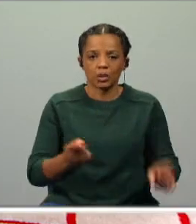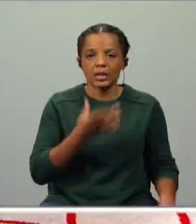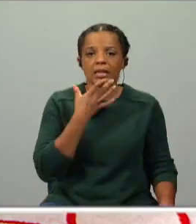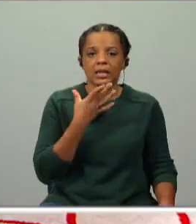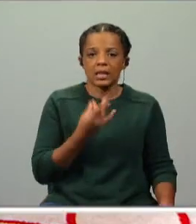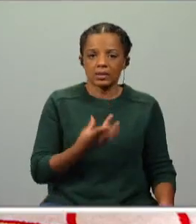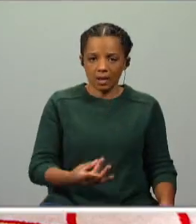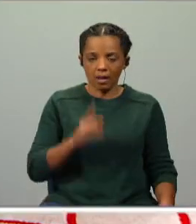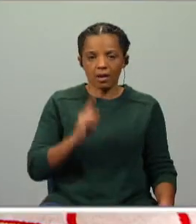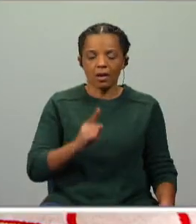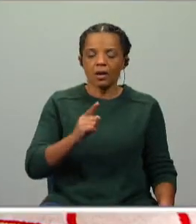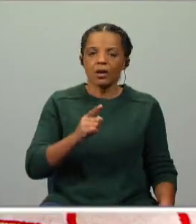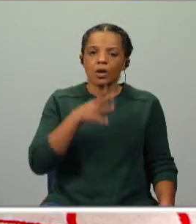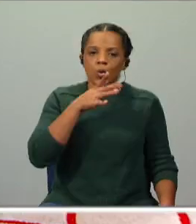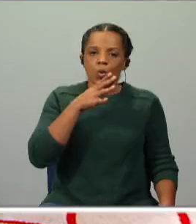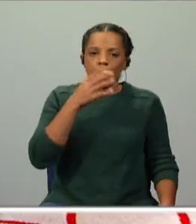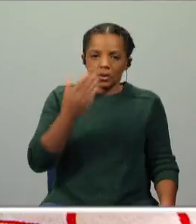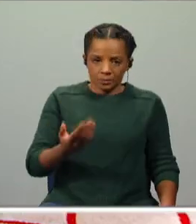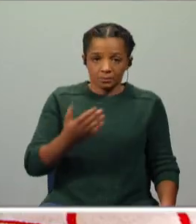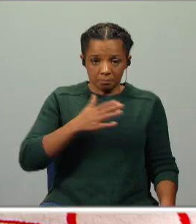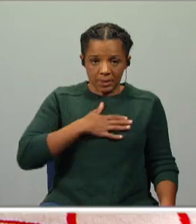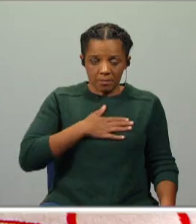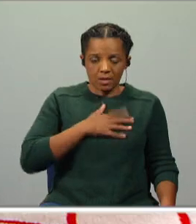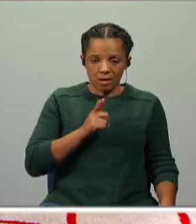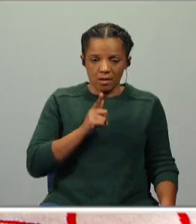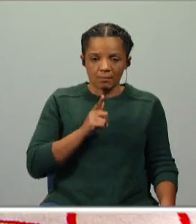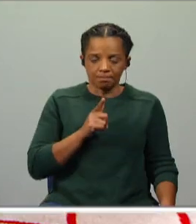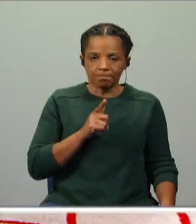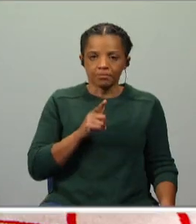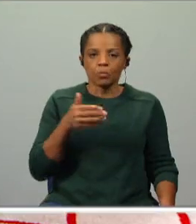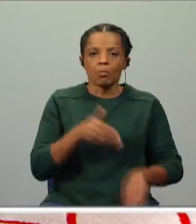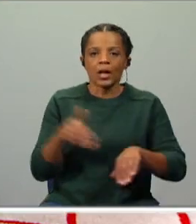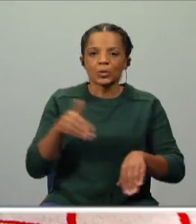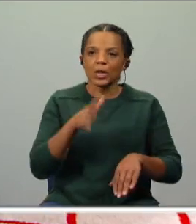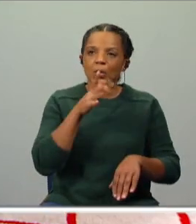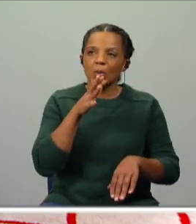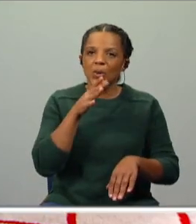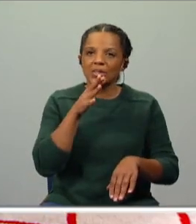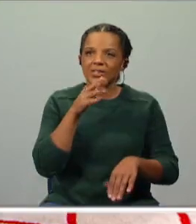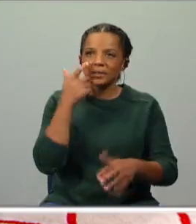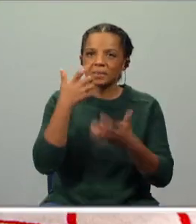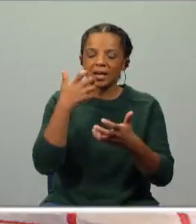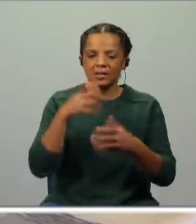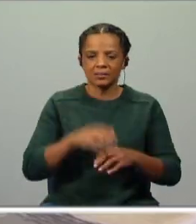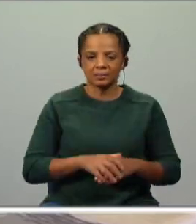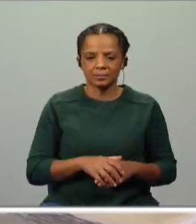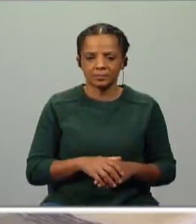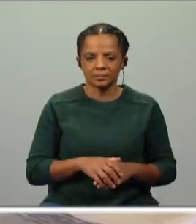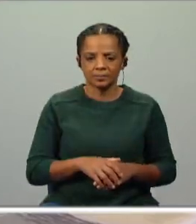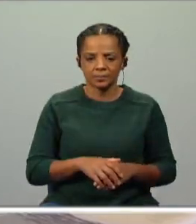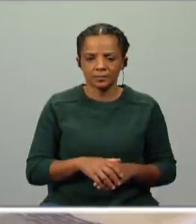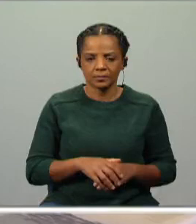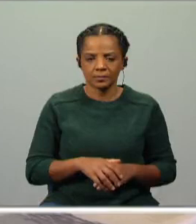momento colorido para mim é um momento colorido e até vou pôr mesmo uma cor,